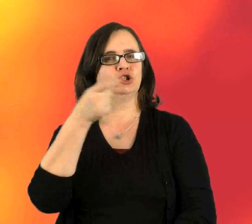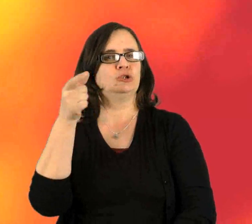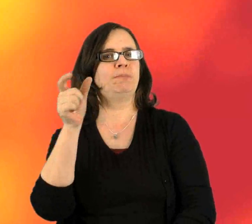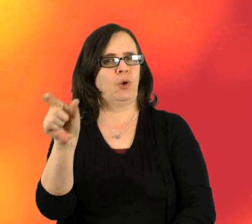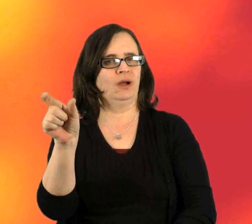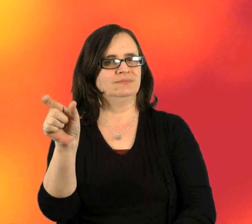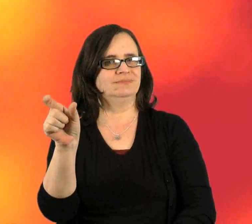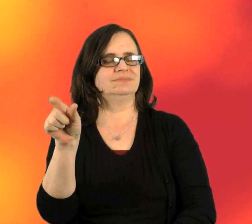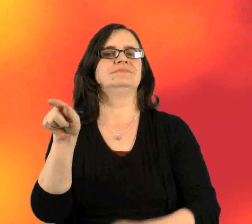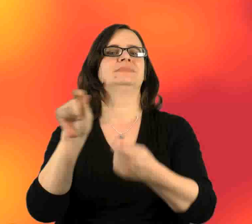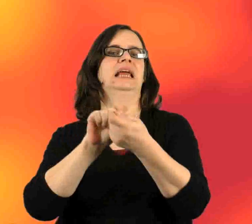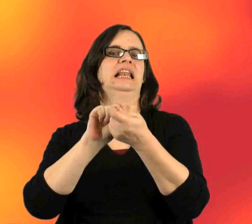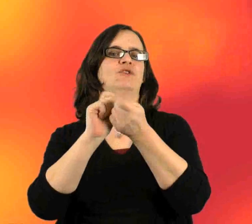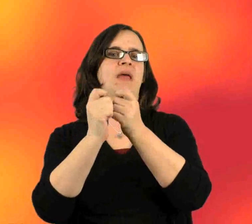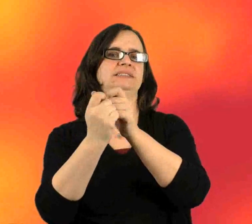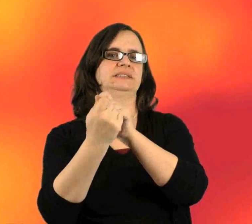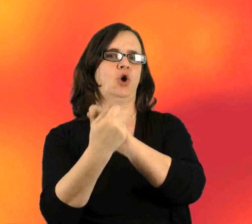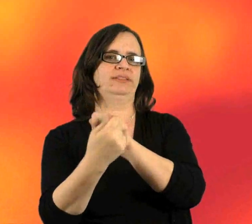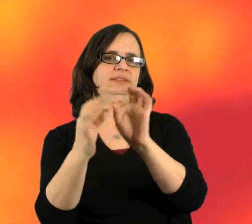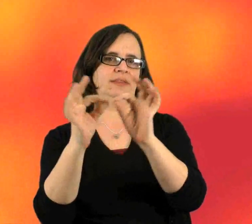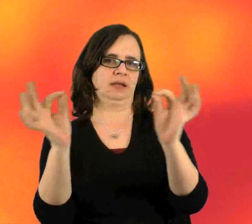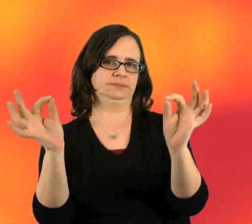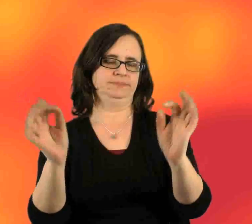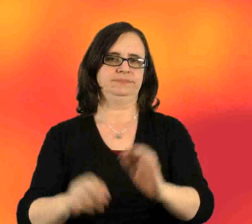Spruch für den Reformations-Tag